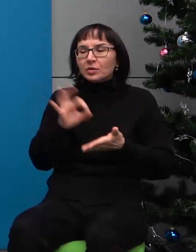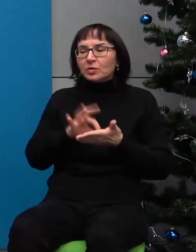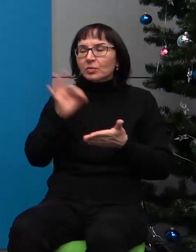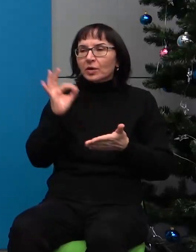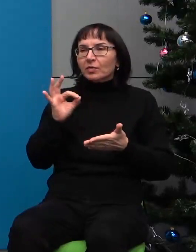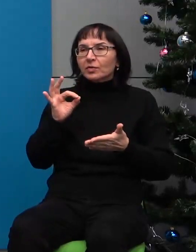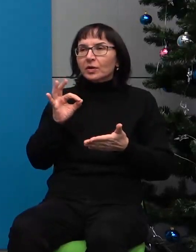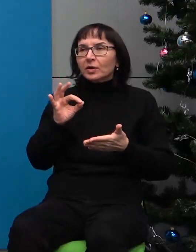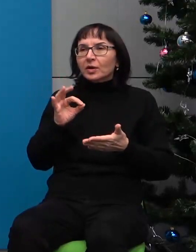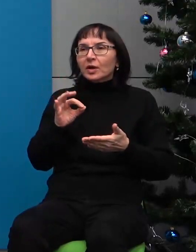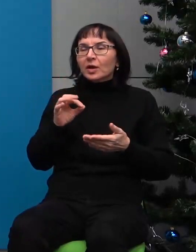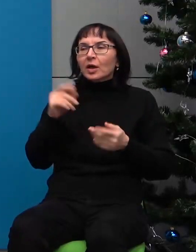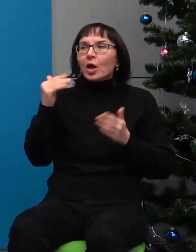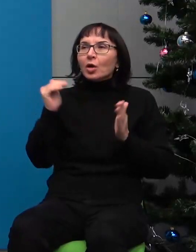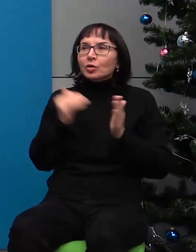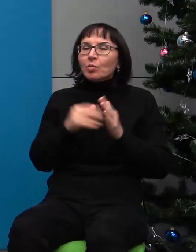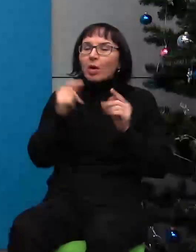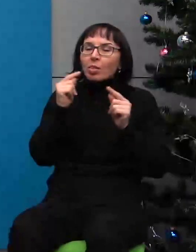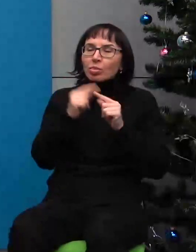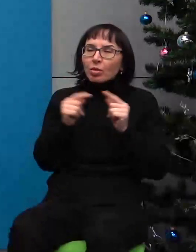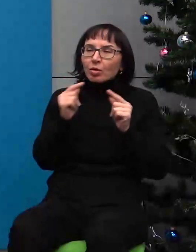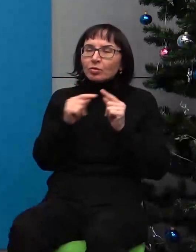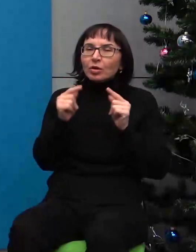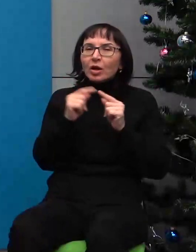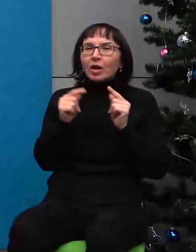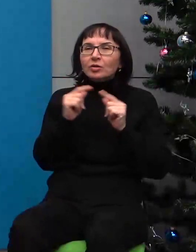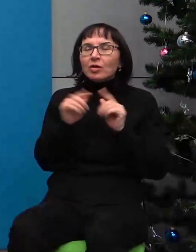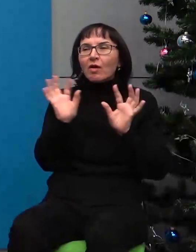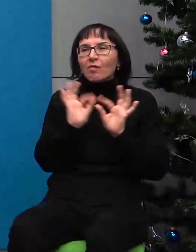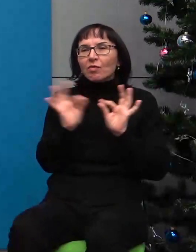Trzeba ciągle troszkę wątpić, ciągle troszkę się bać.